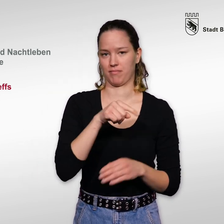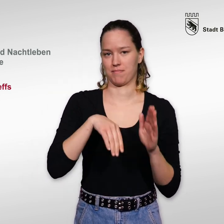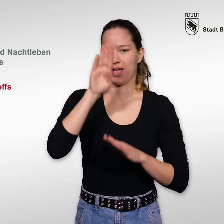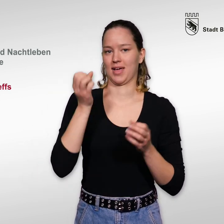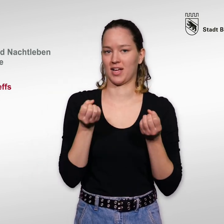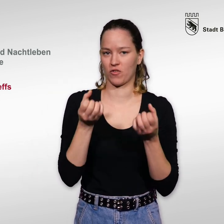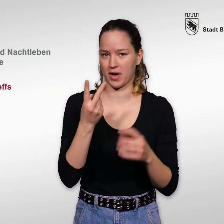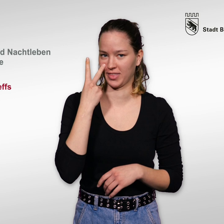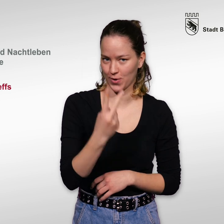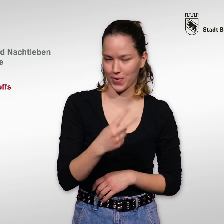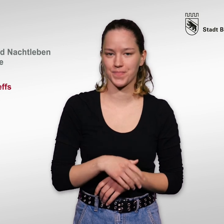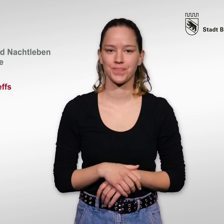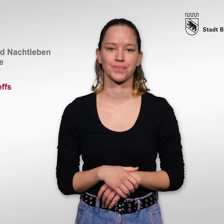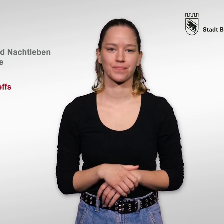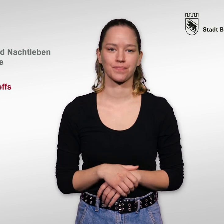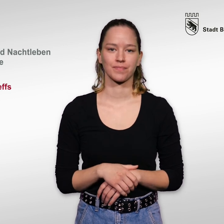findest du dazu mehr Informationen.